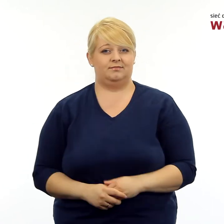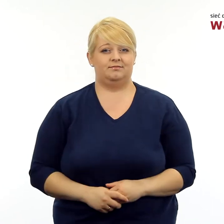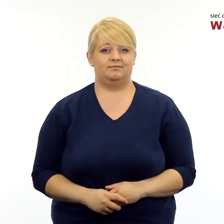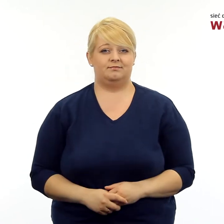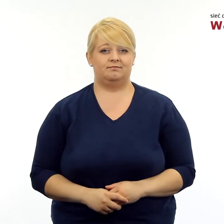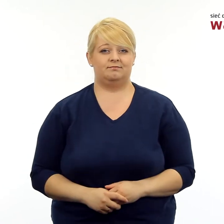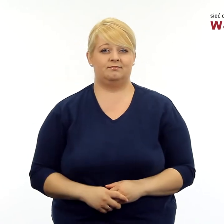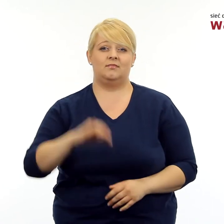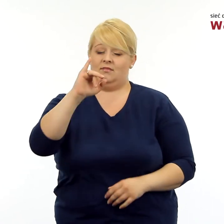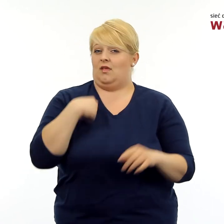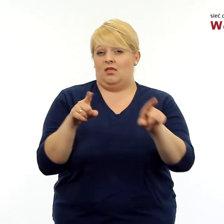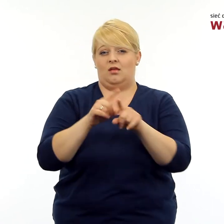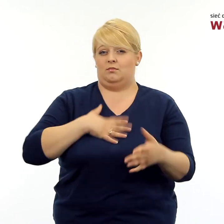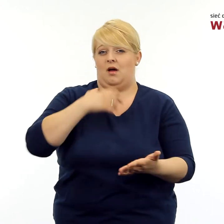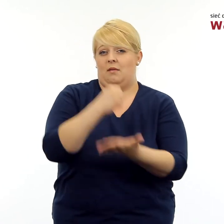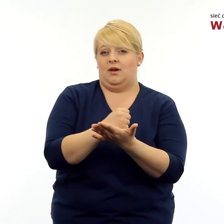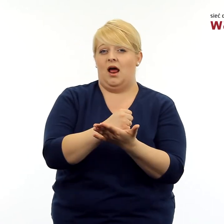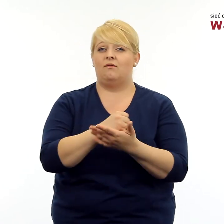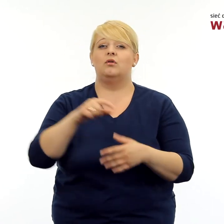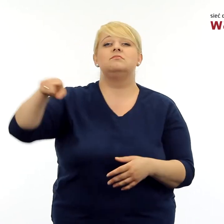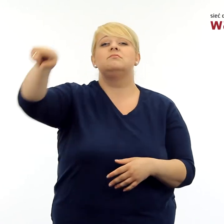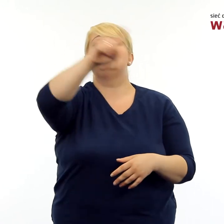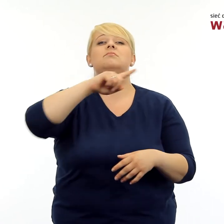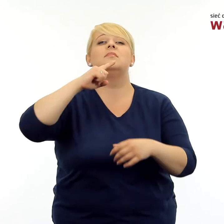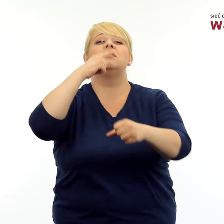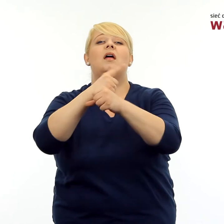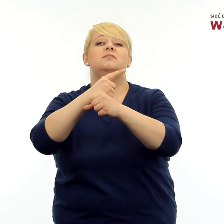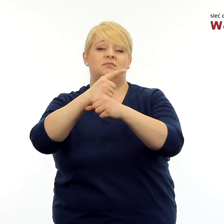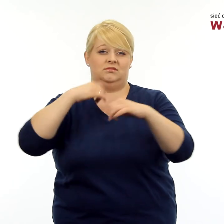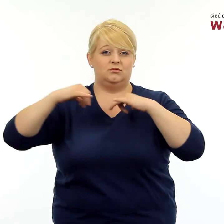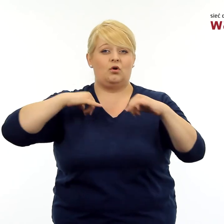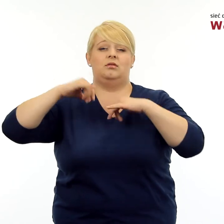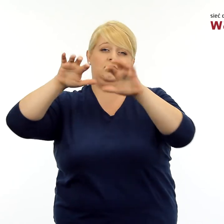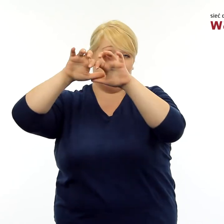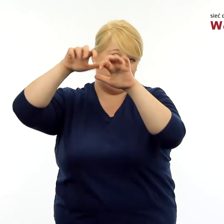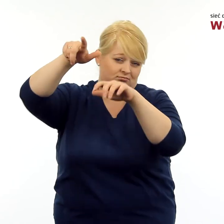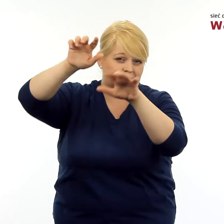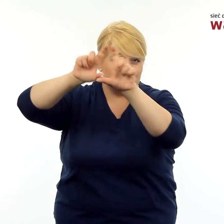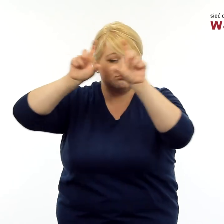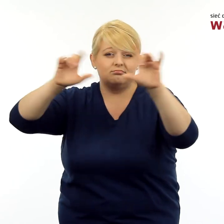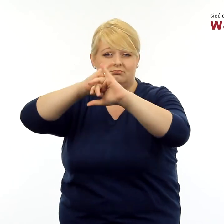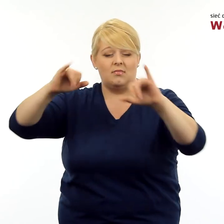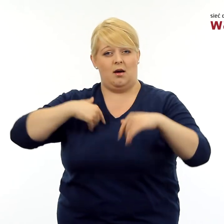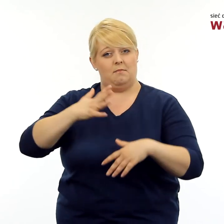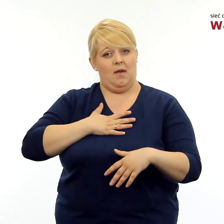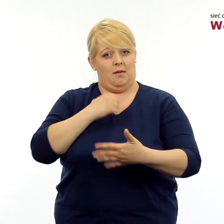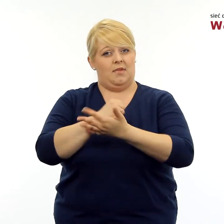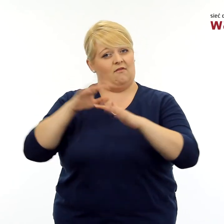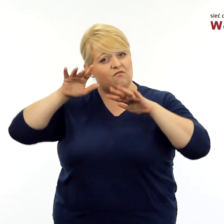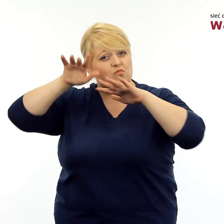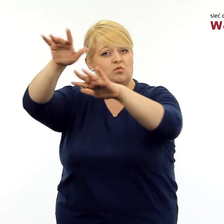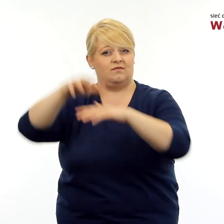a także wpływać na podejmowane przez nie decyzje